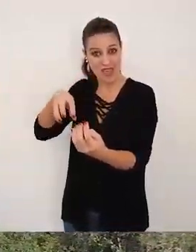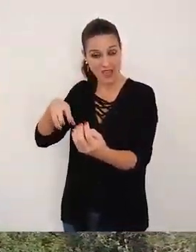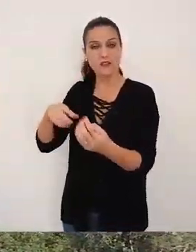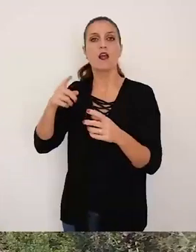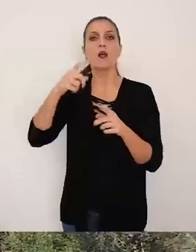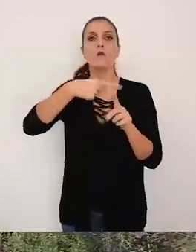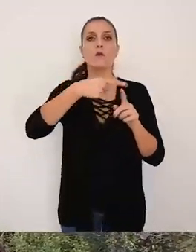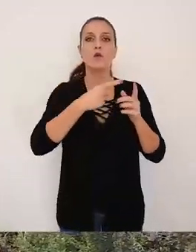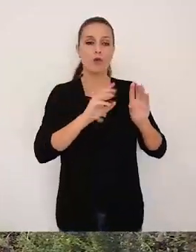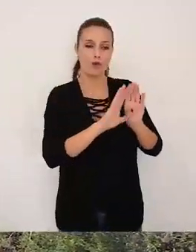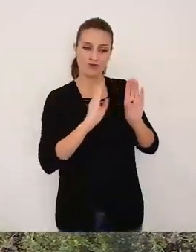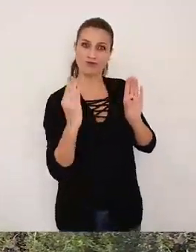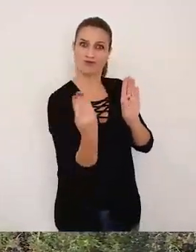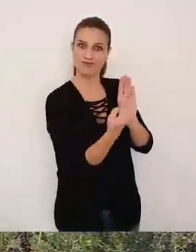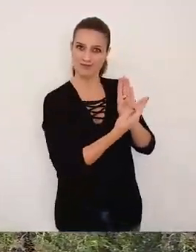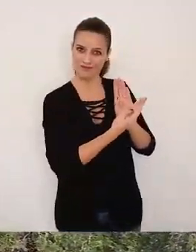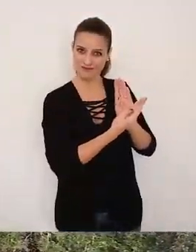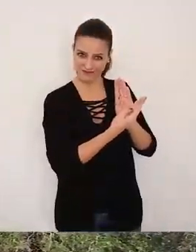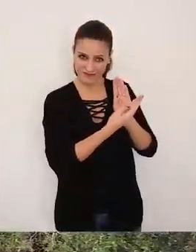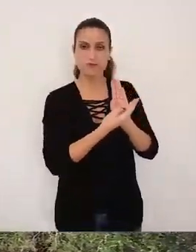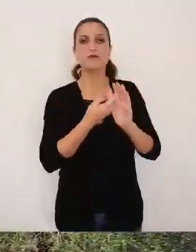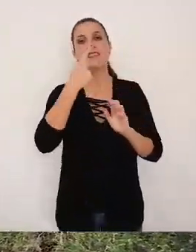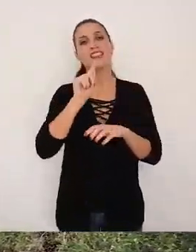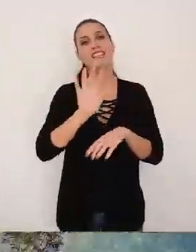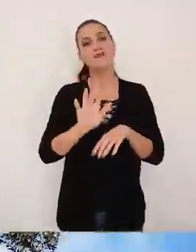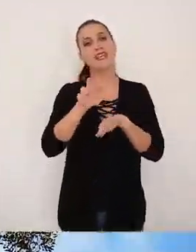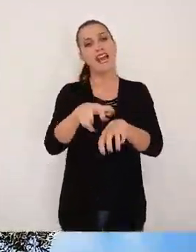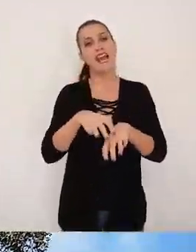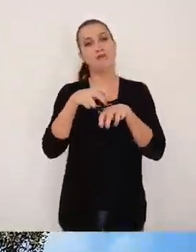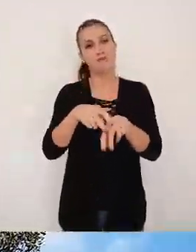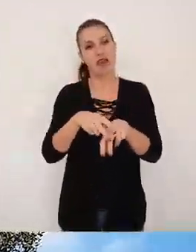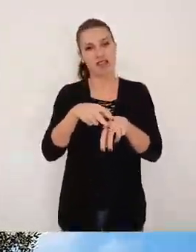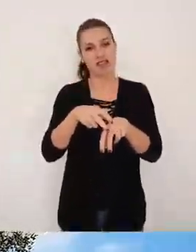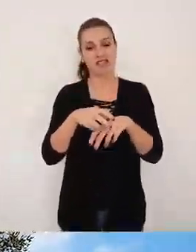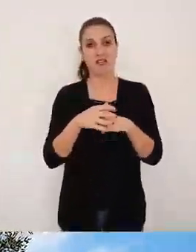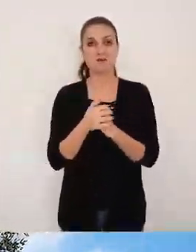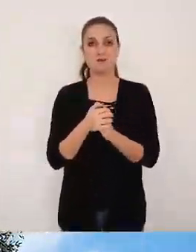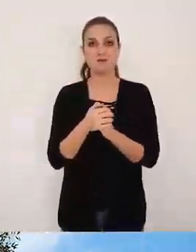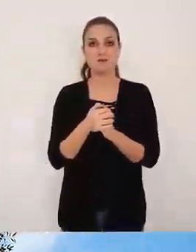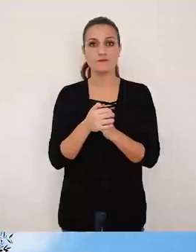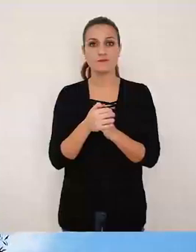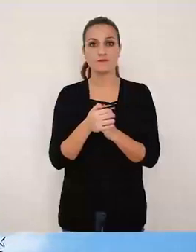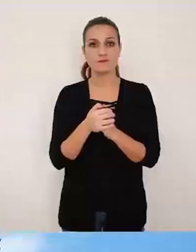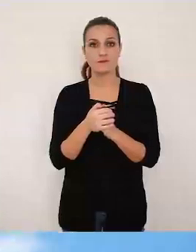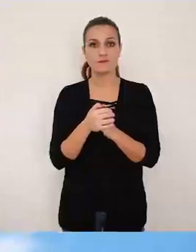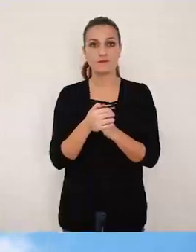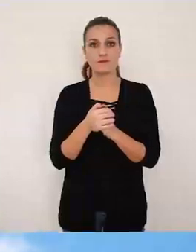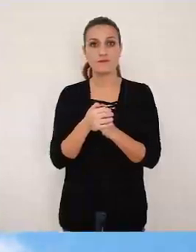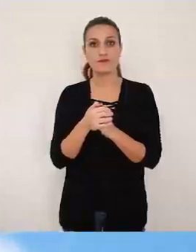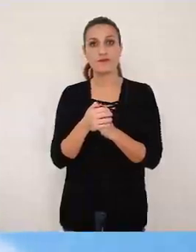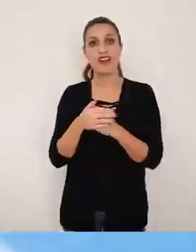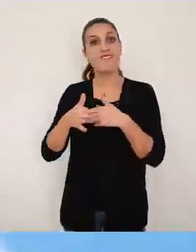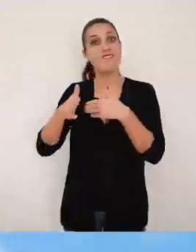all’abitato. La profumata brezza del vicino Canale d’Otranto